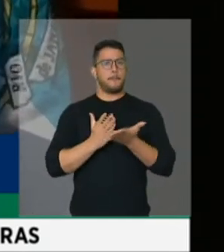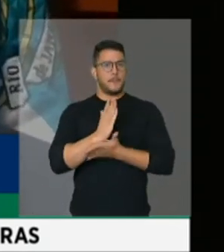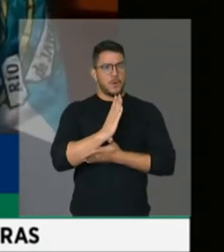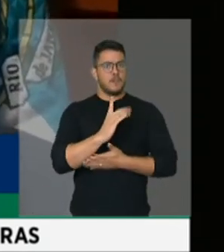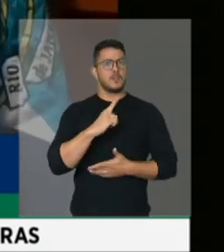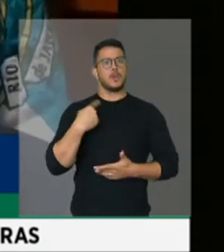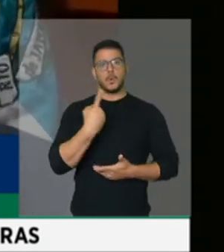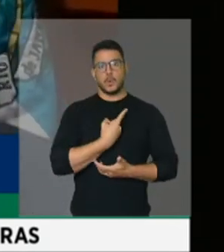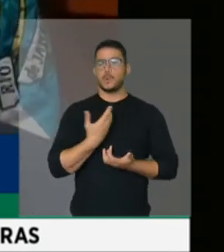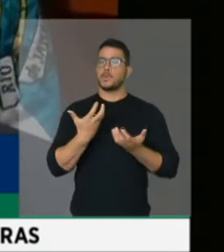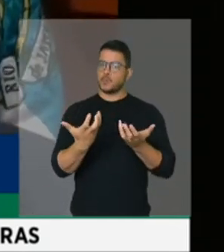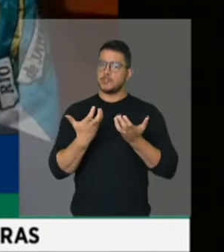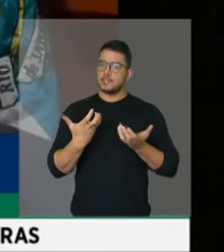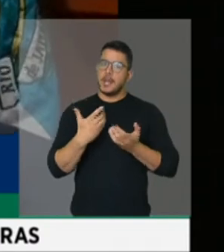NÃO É AINDA O TEMA DESSA MP, APESAR DELA AVANÇAR NESSE